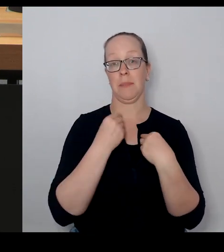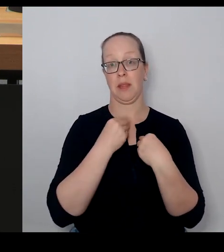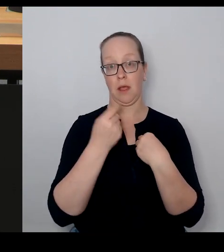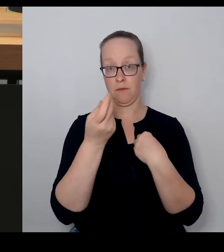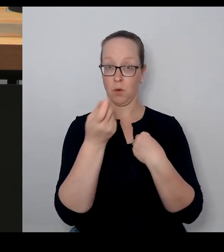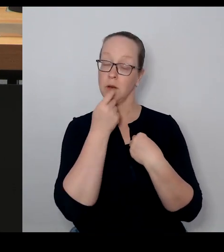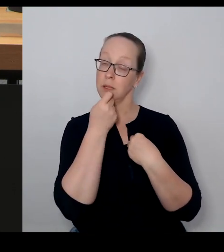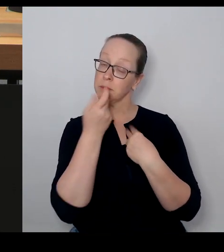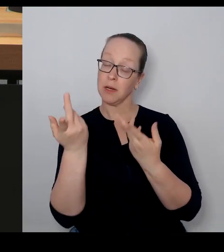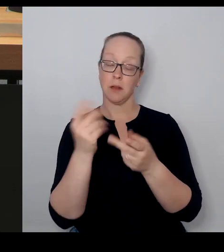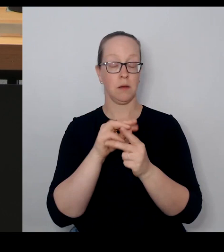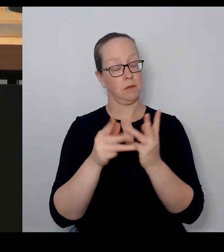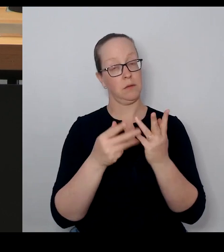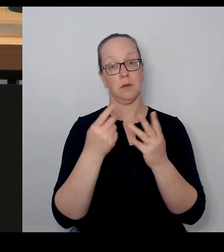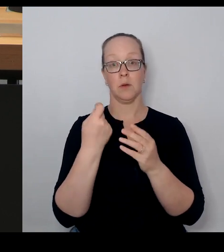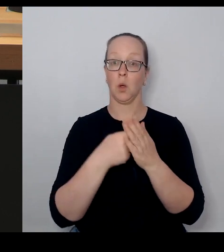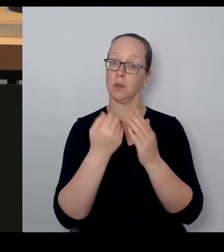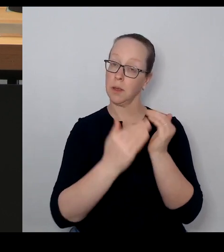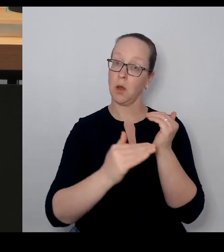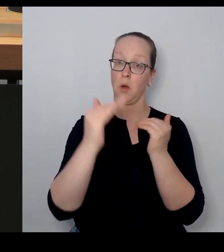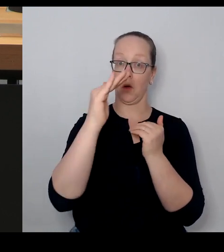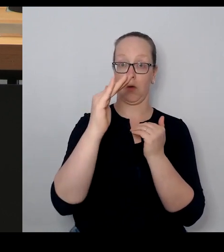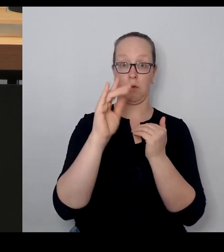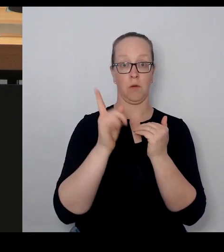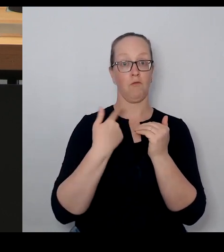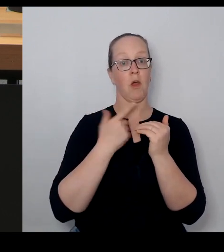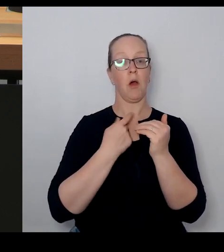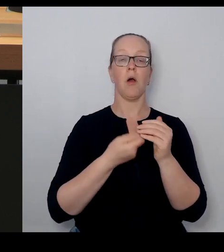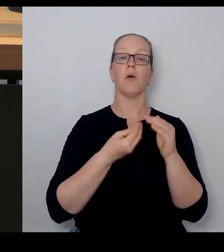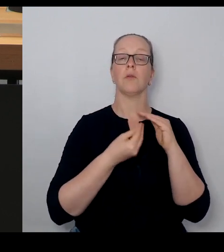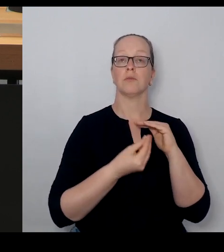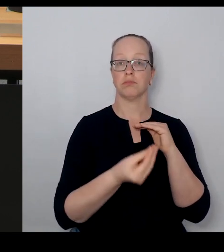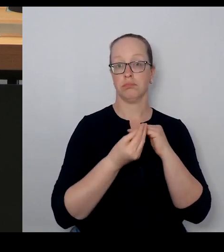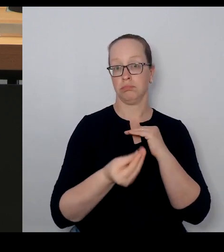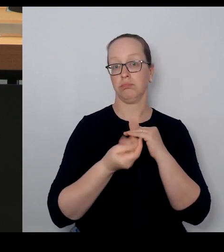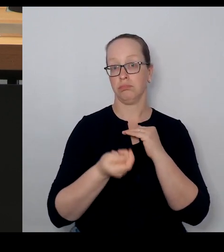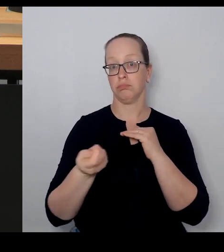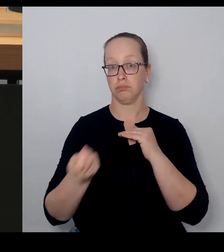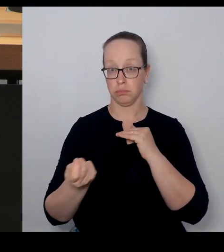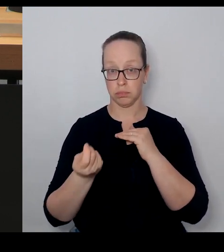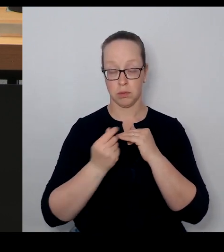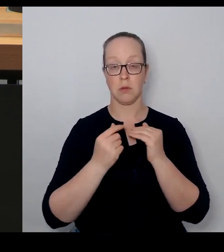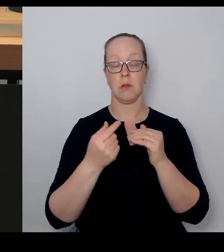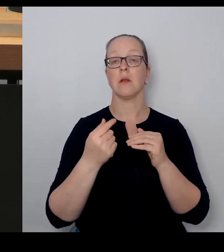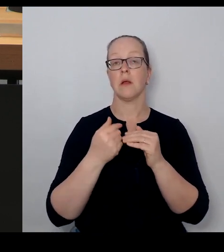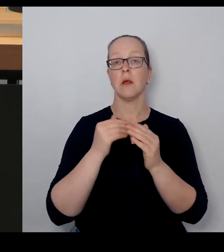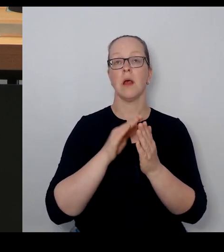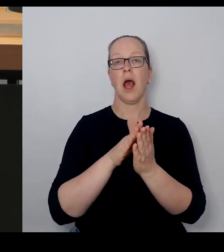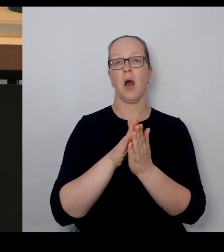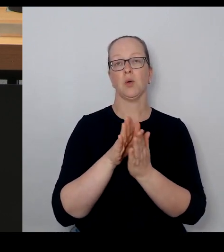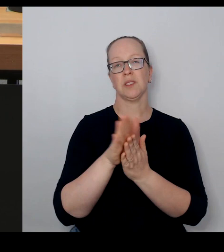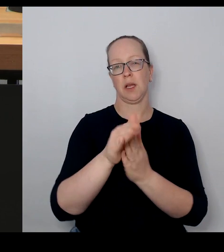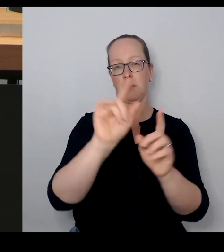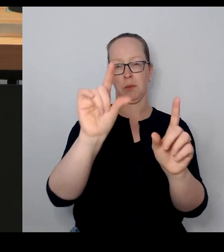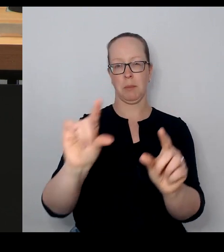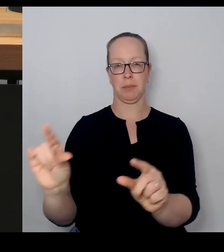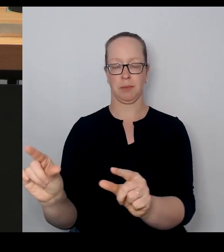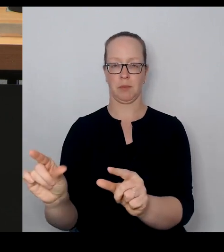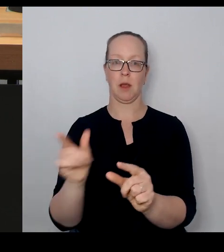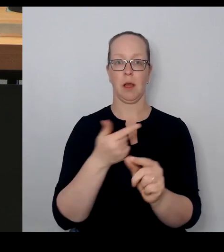Die Inflation hat aber auch die eigenen Ausgaben des Staates in die Höhe schnellen lassen. Auch das Land Berlin ist Mieter, Arbeitgeber und verbraucht Konsumgüter